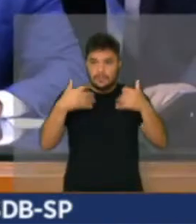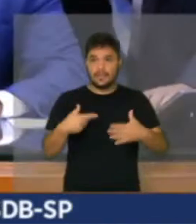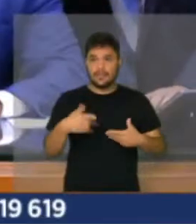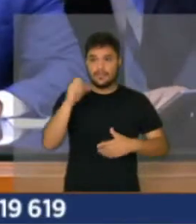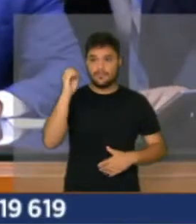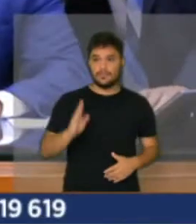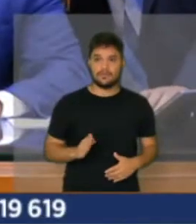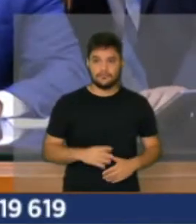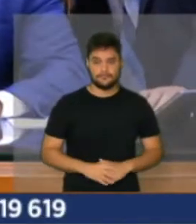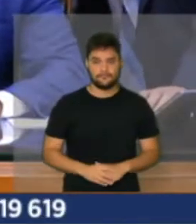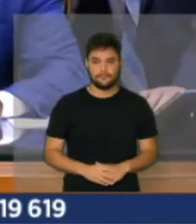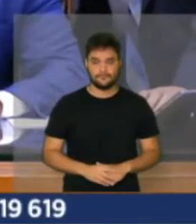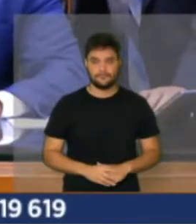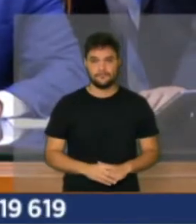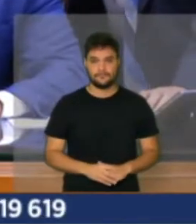BRASIL. -- [PRESIDENTE]: